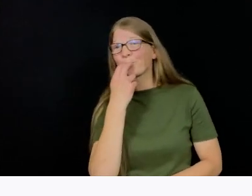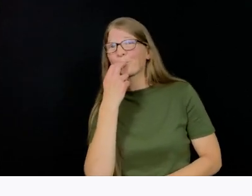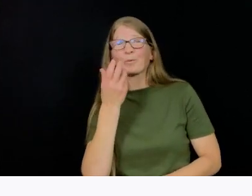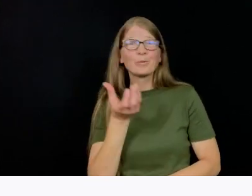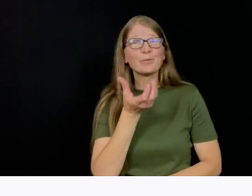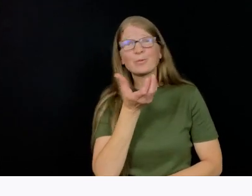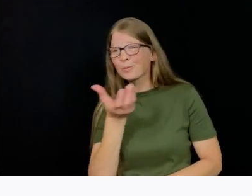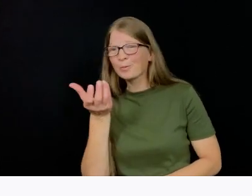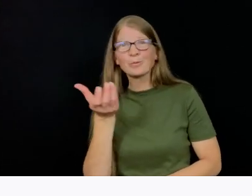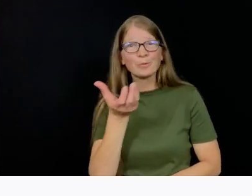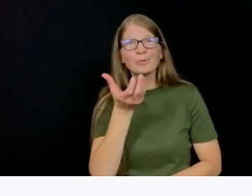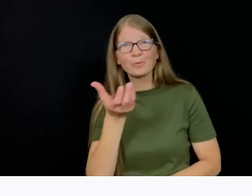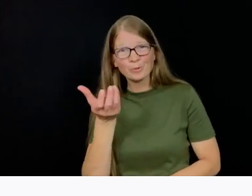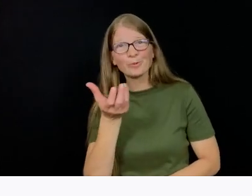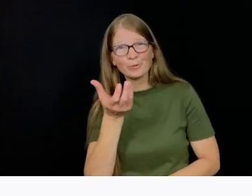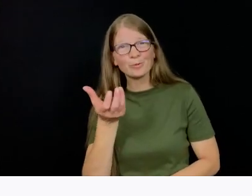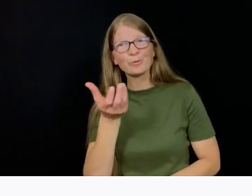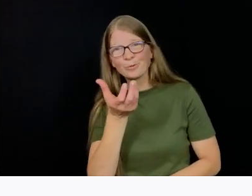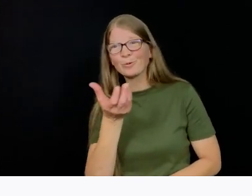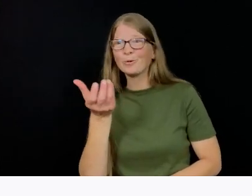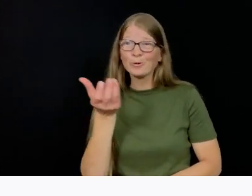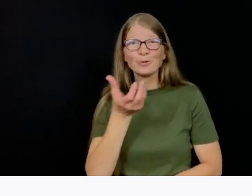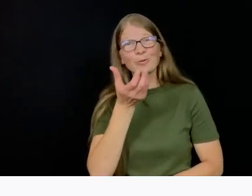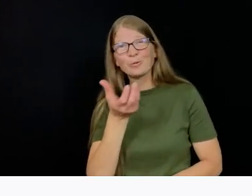(رجل يدندن) >> رجل: أوه، هيا [ابحثوا عن الأغنية العالقة في رأسكم] >> رجل: أوه،هيا [ابحثوا عن الأغنية العالقة في رأسكم]